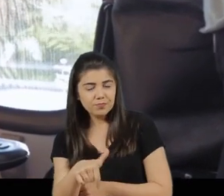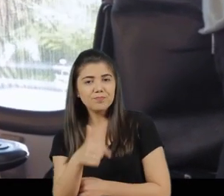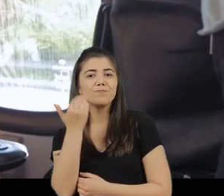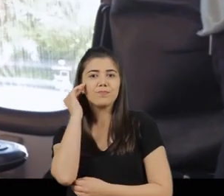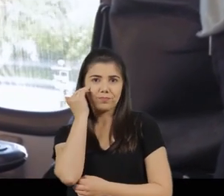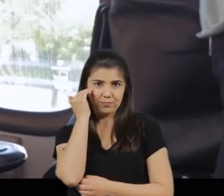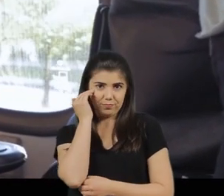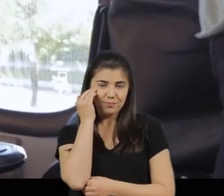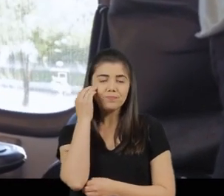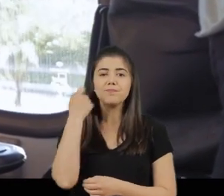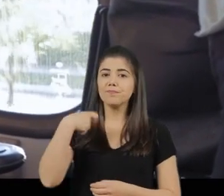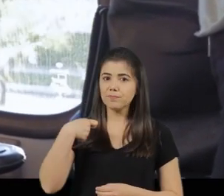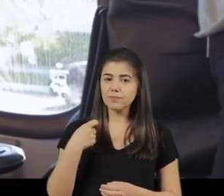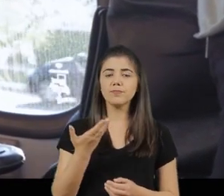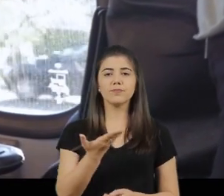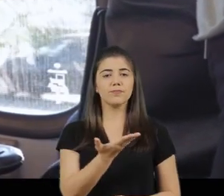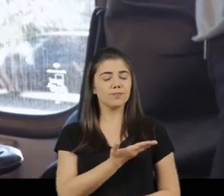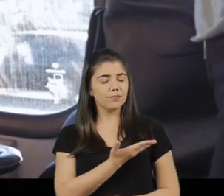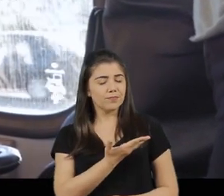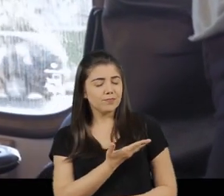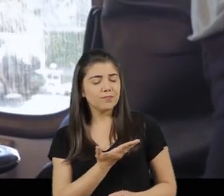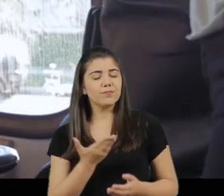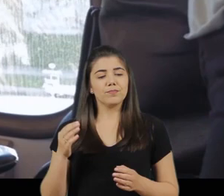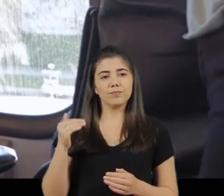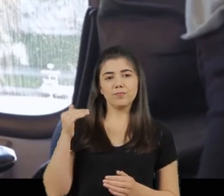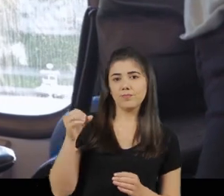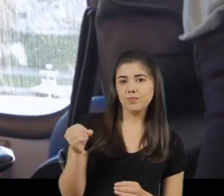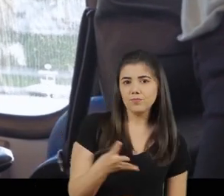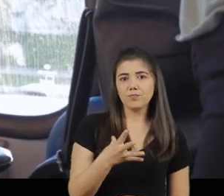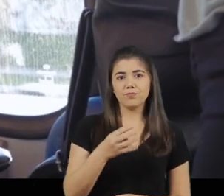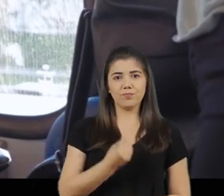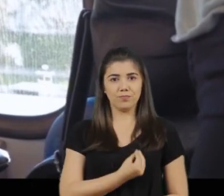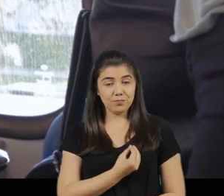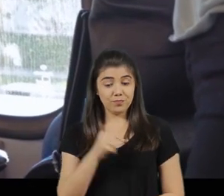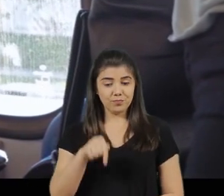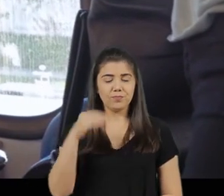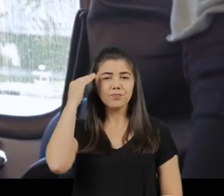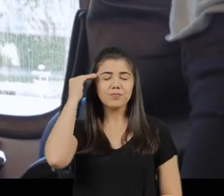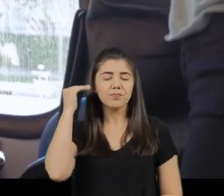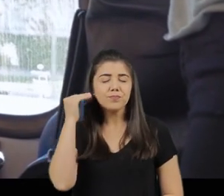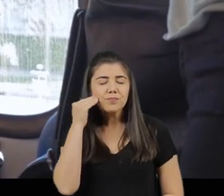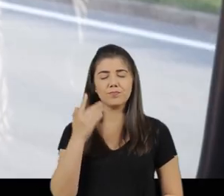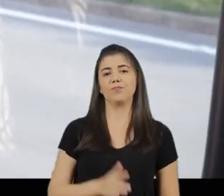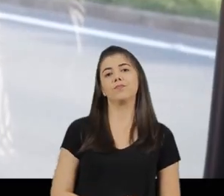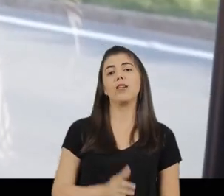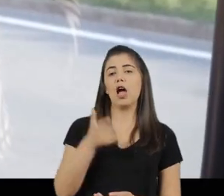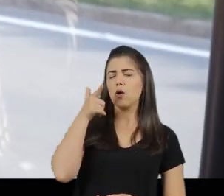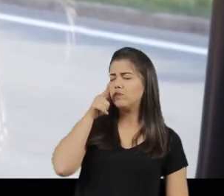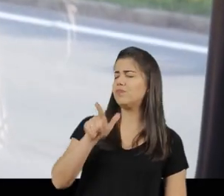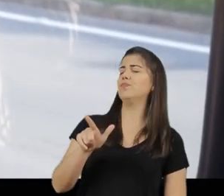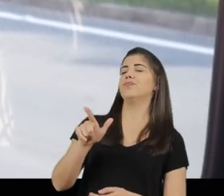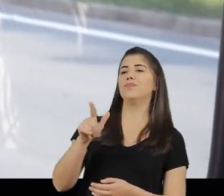Quando eu realmente tomei essa decisão, que eu tinha que criar outros vínculos aqui, aí foi mais fácil pra mim.